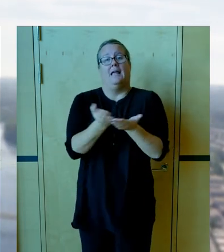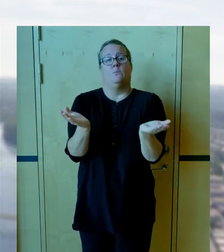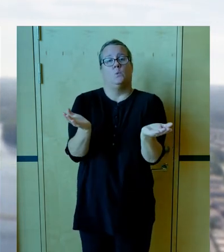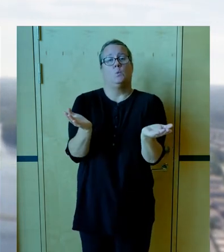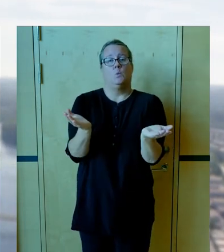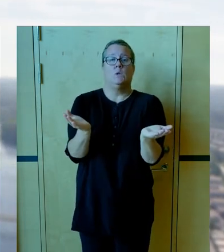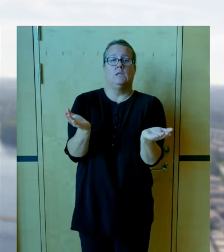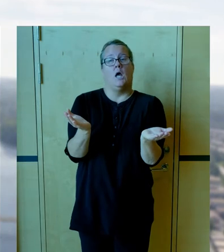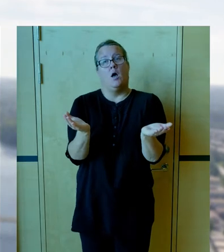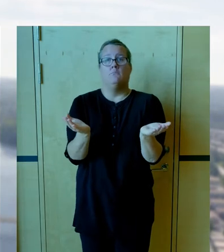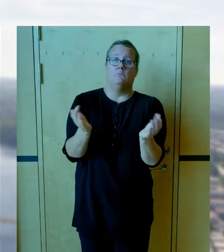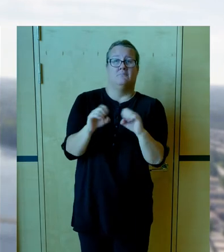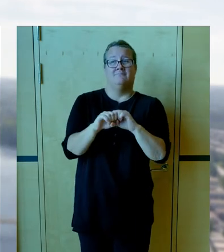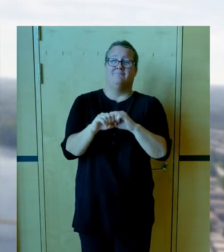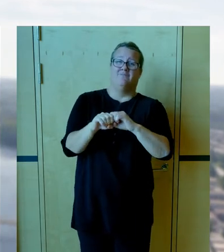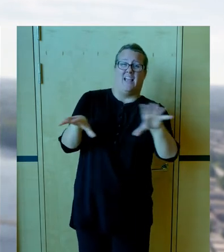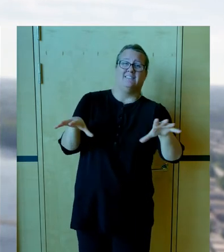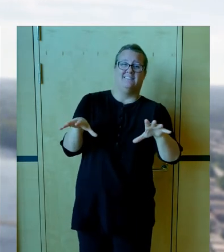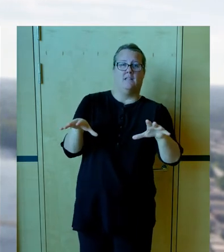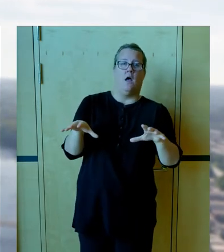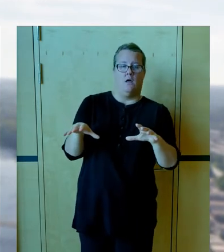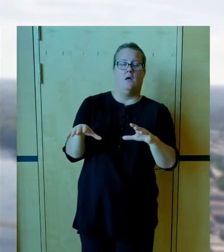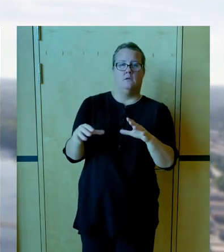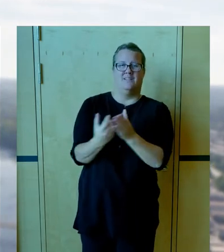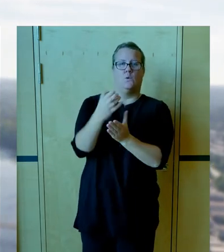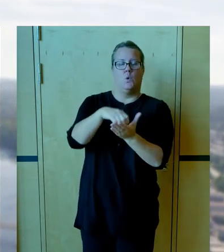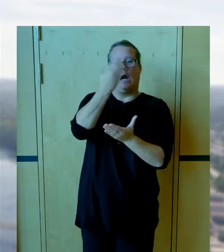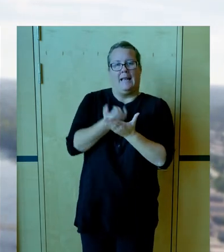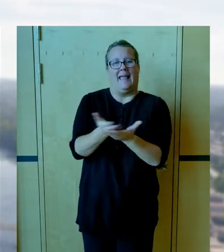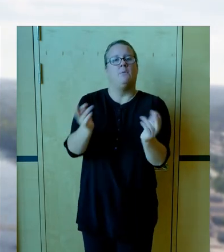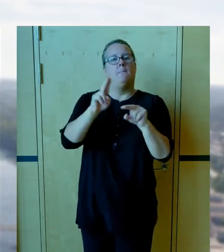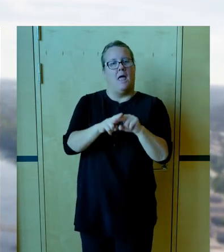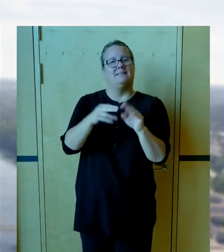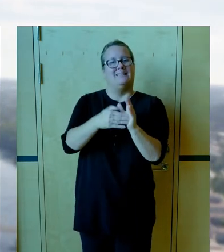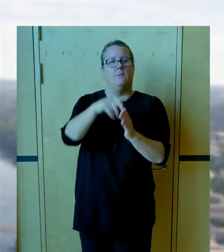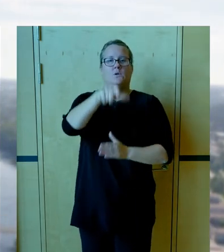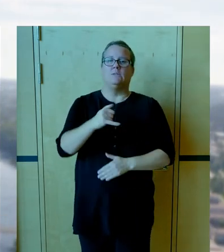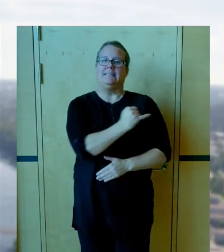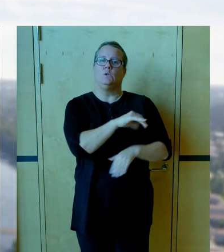Det mesta i de flesta fall erbjuda platser till patienter som ligger på sjukhuset utskriven